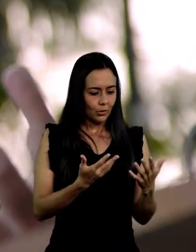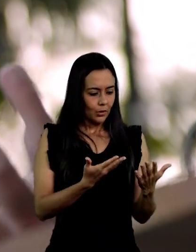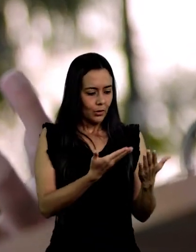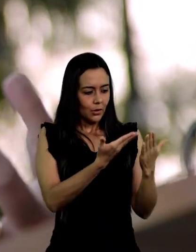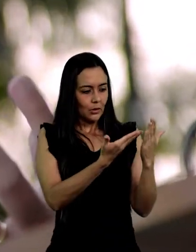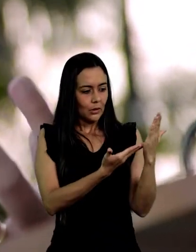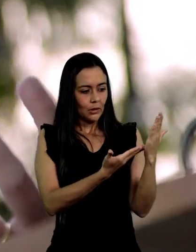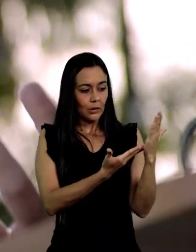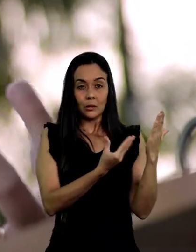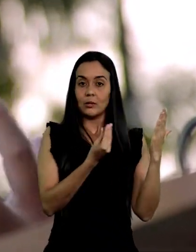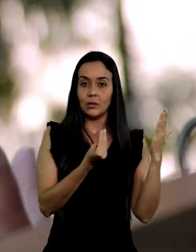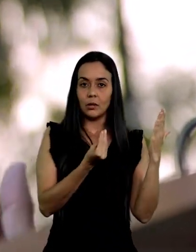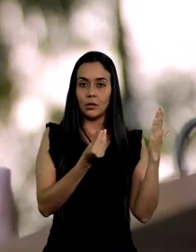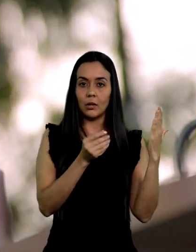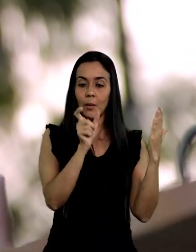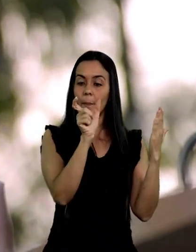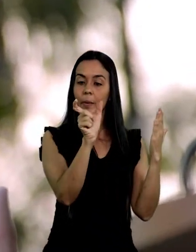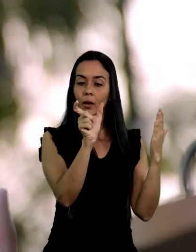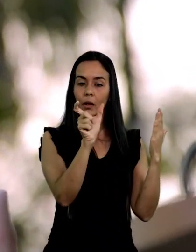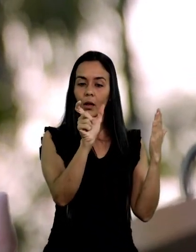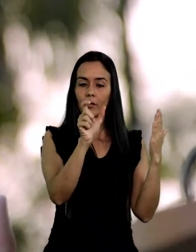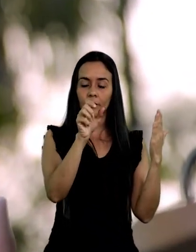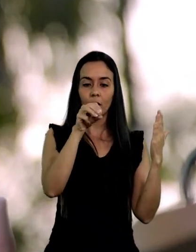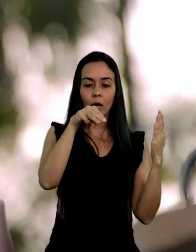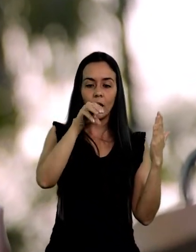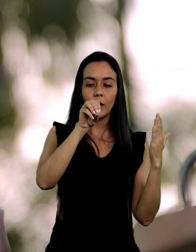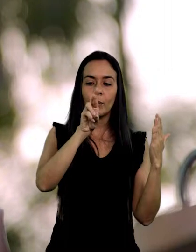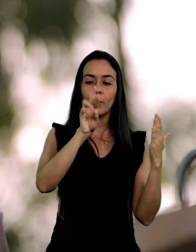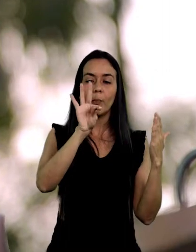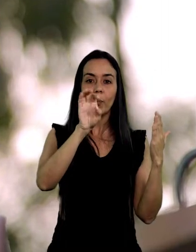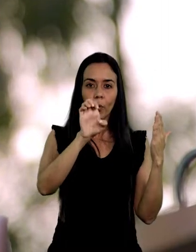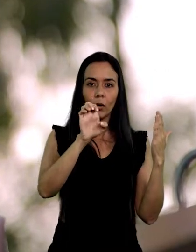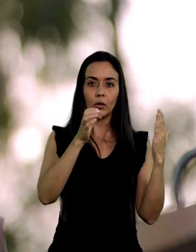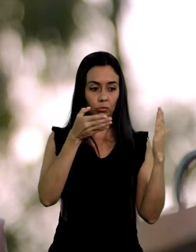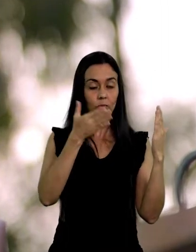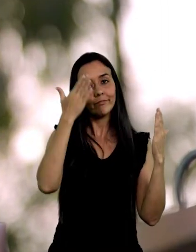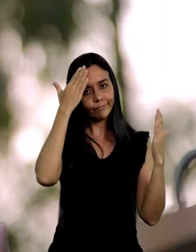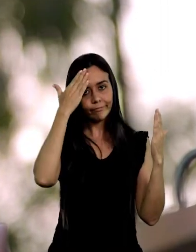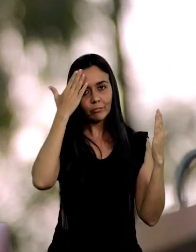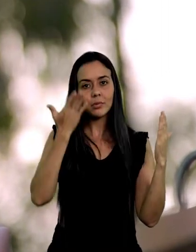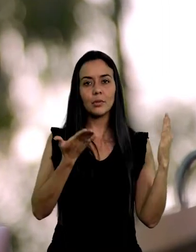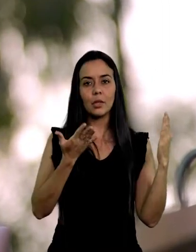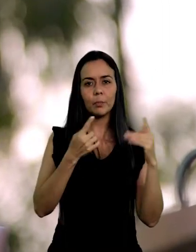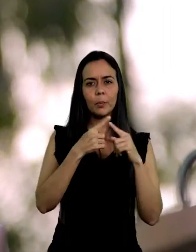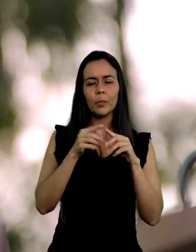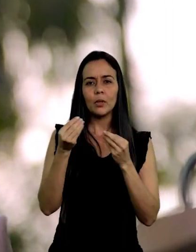aquela verdade inevitável da morte, essa certeza que a gente tem, que a gente vai morrer, né?